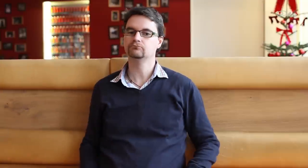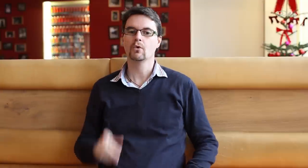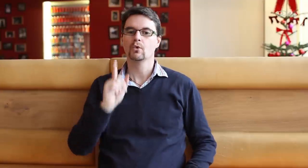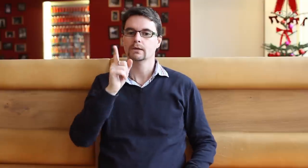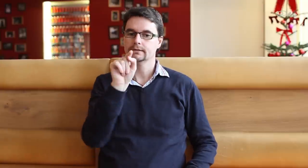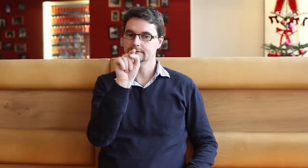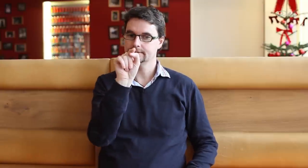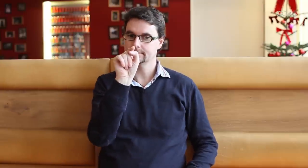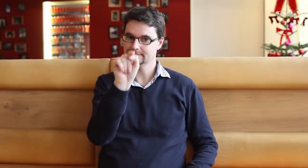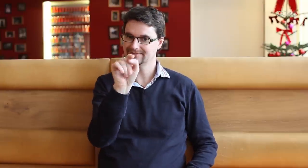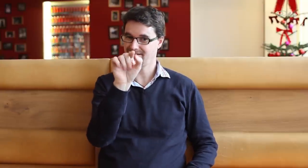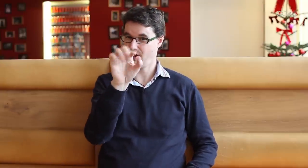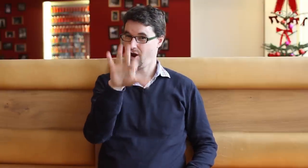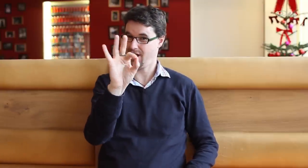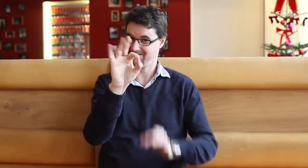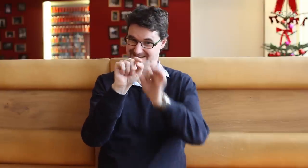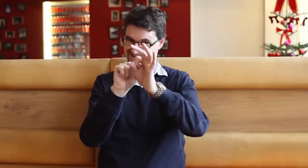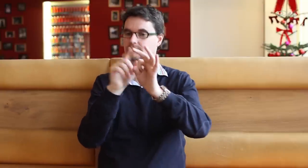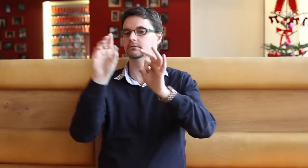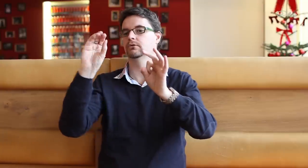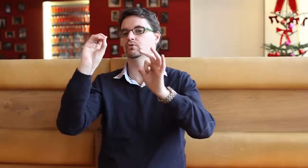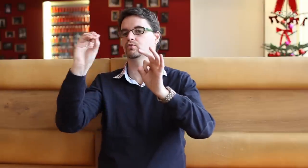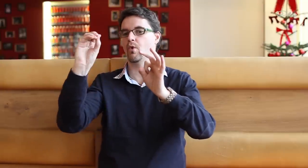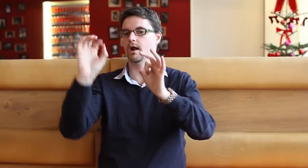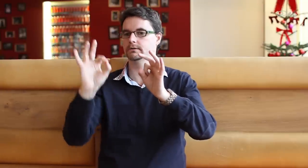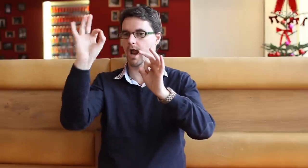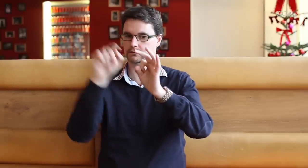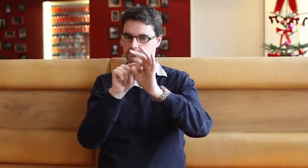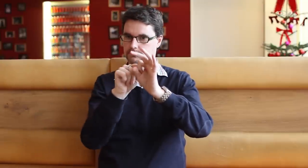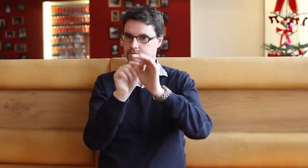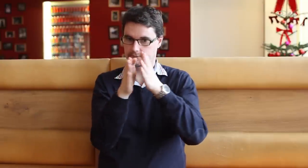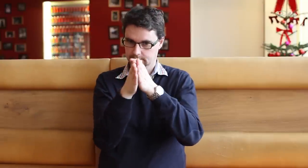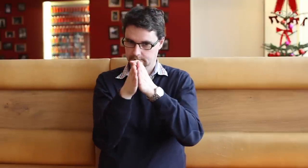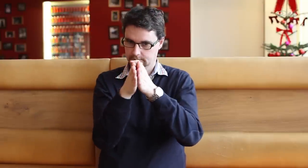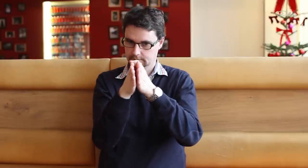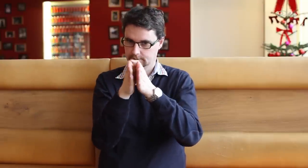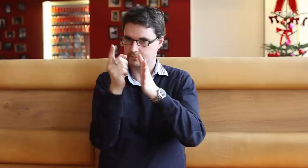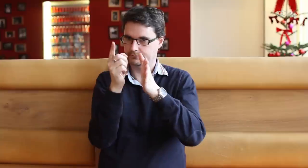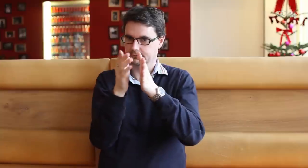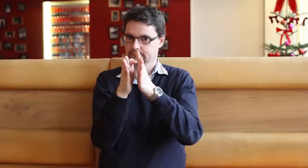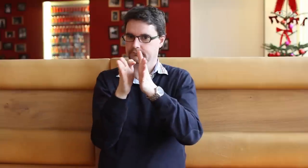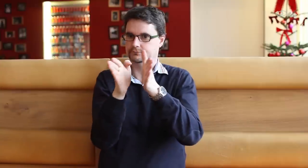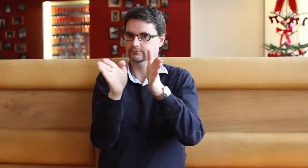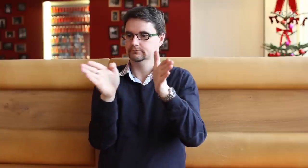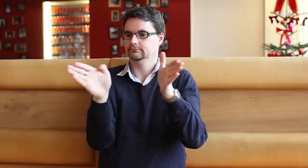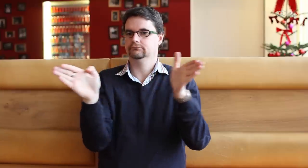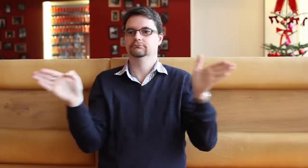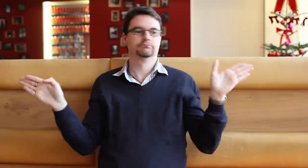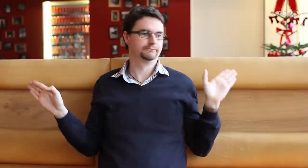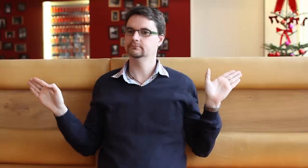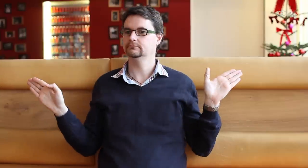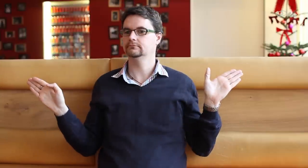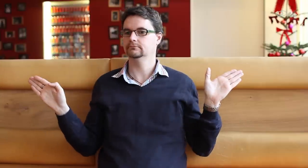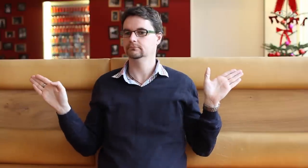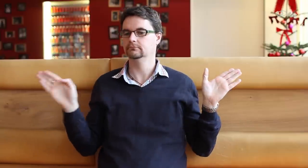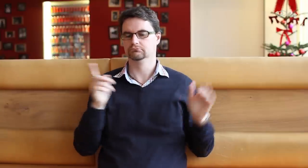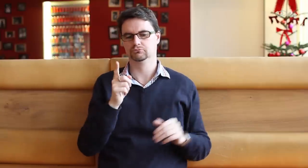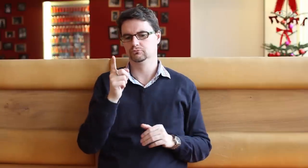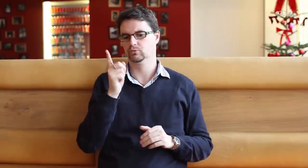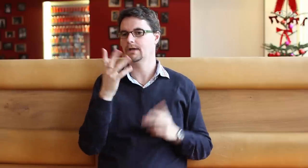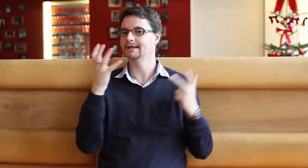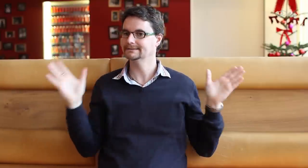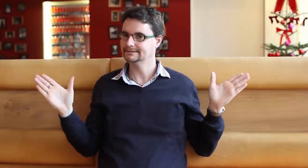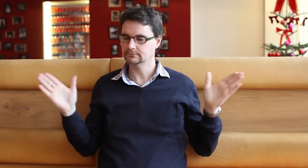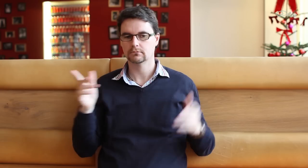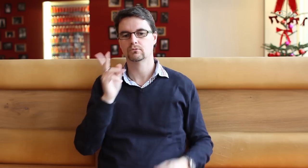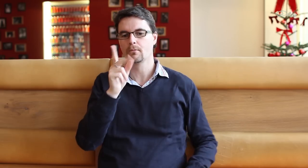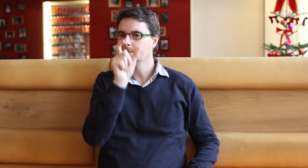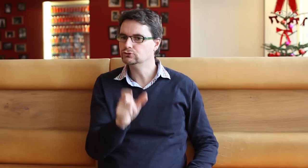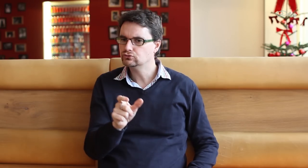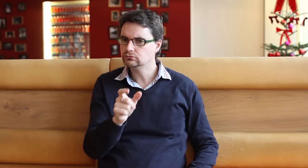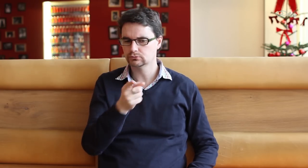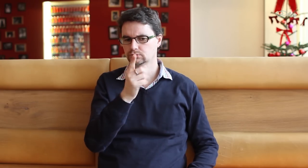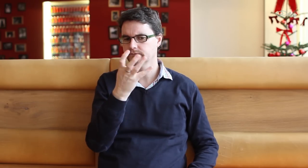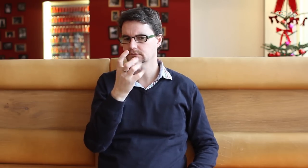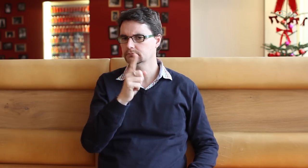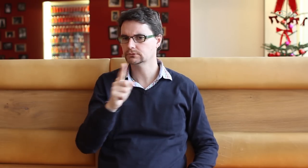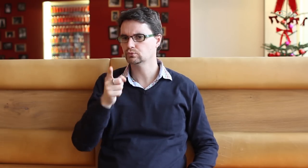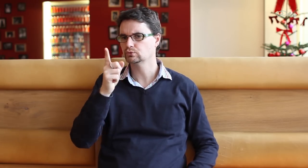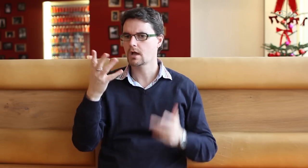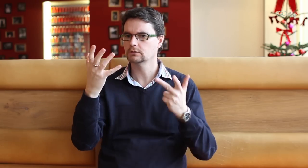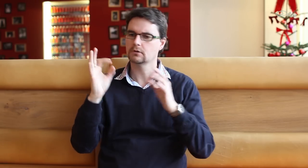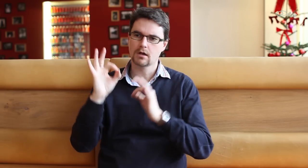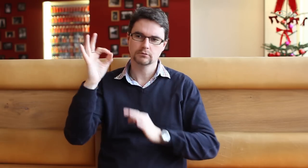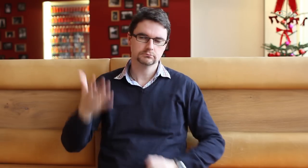In der Mitte beginnt mein Gesichtsfeld bei 0° und geht bis 180°. Ein normaler Mensch hat ein Gesichtsfeld von 140° - 180°.